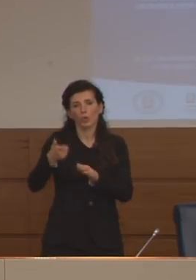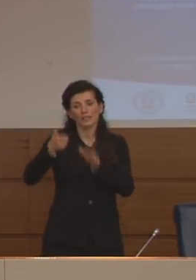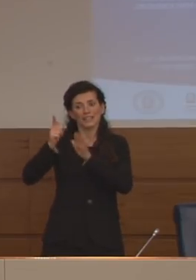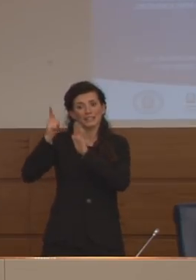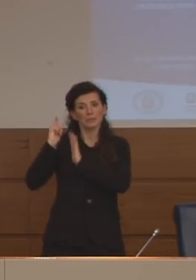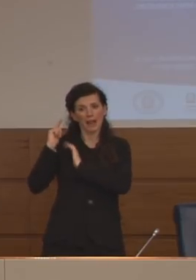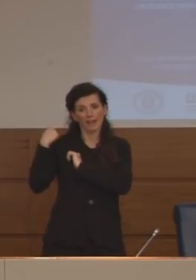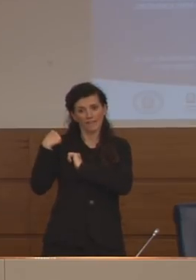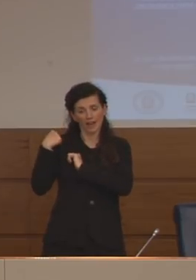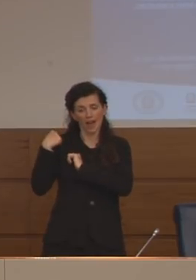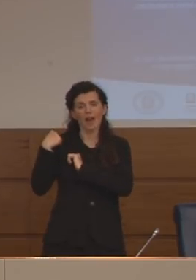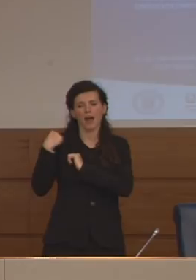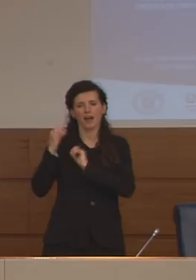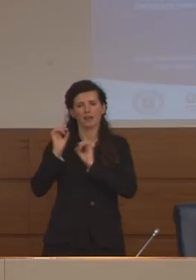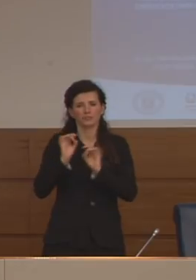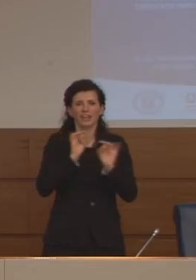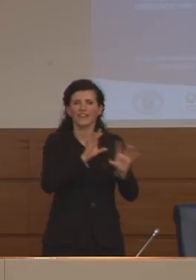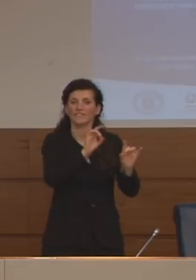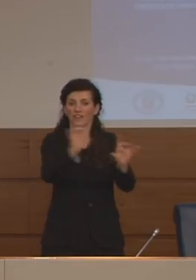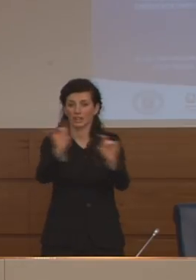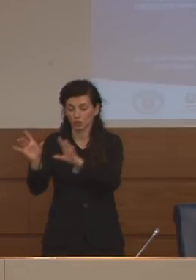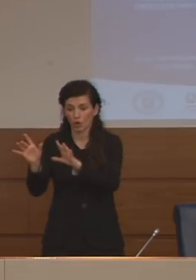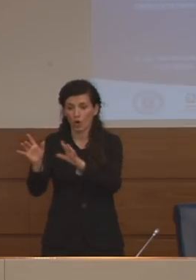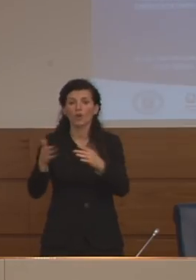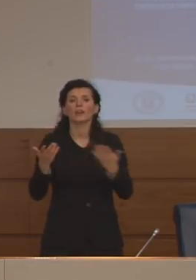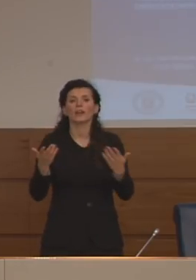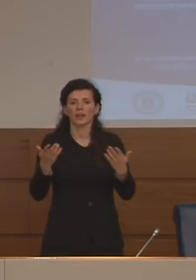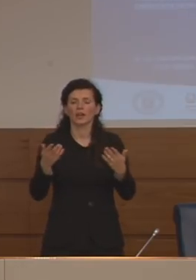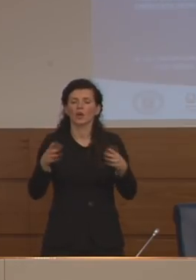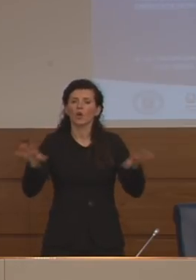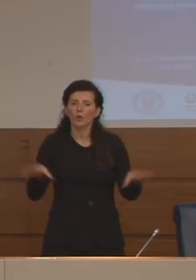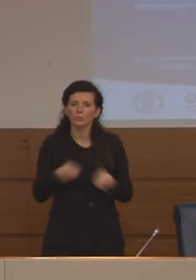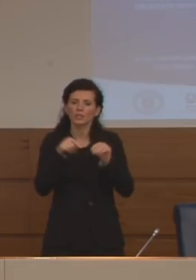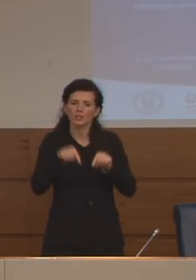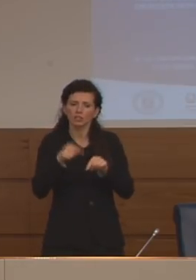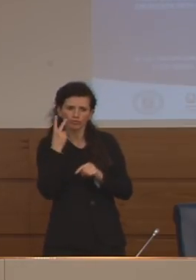il sistema sta portando a un rallentamento significativo della diffusione.